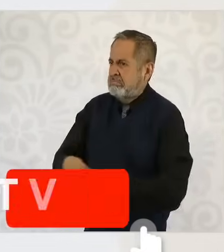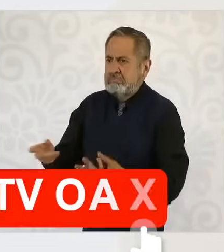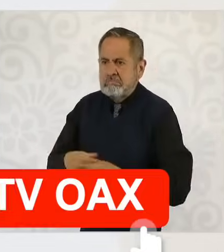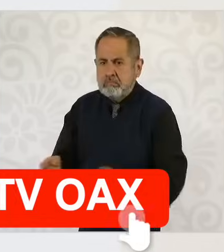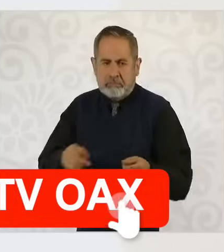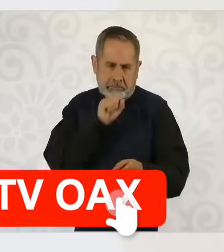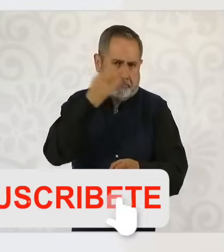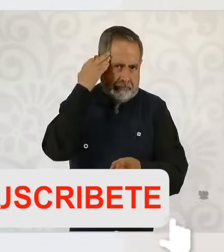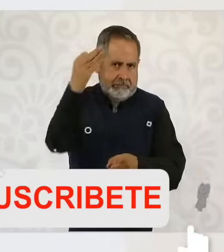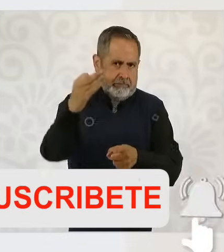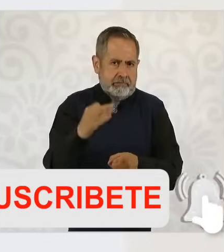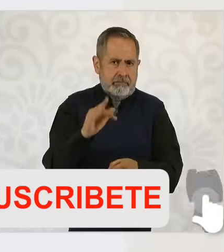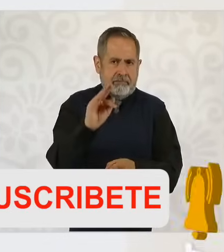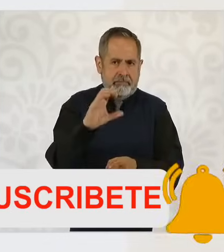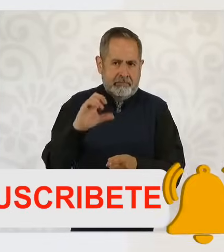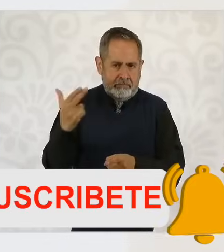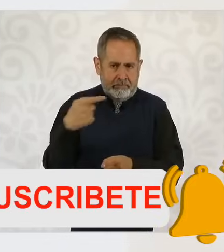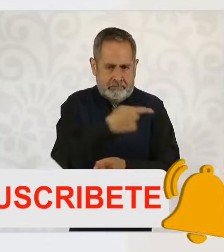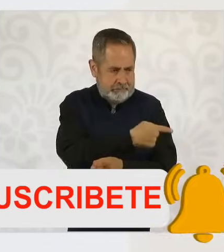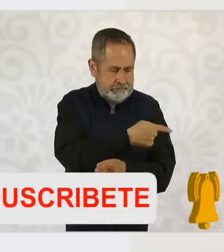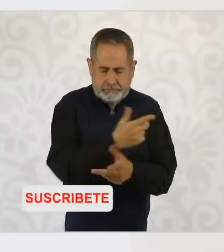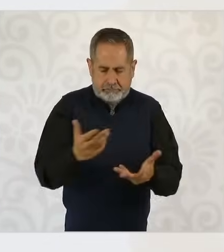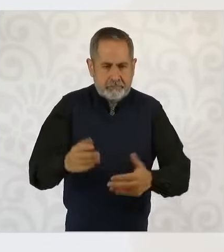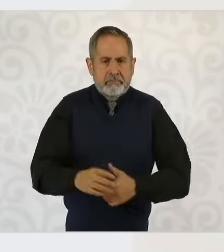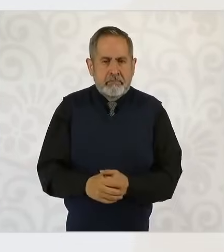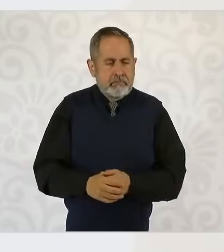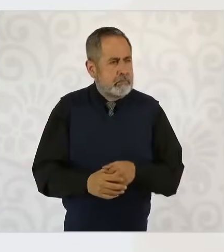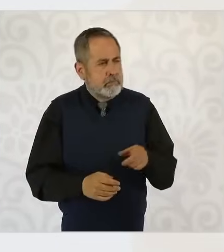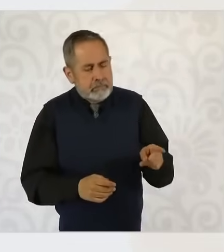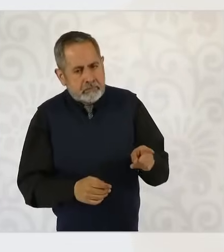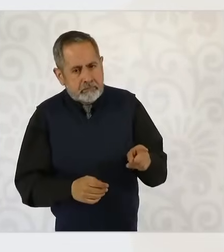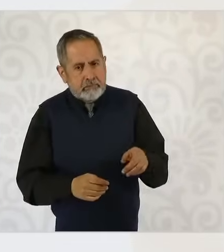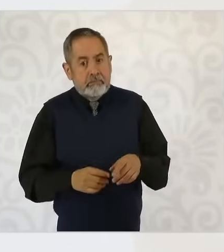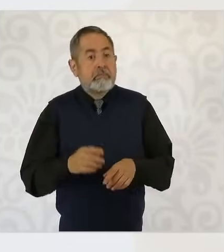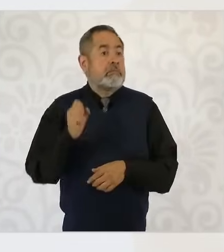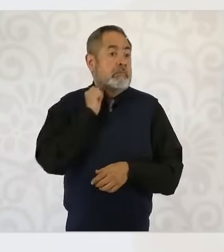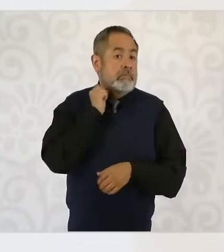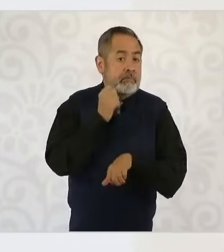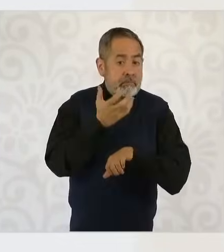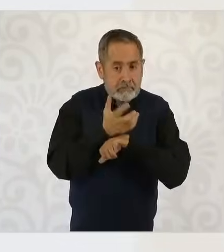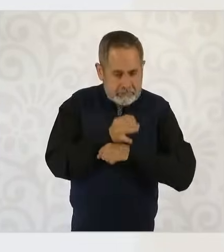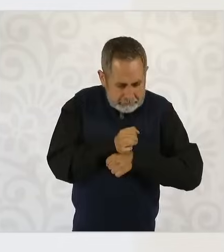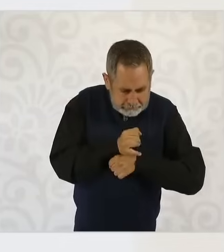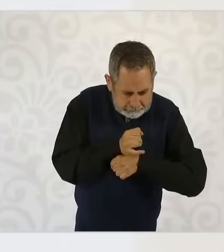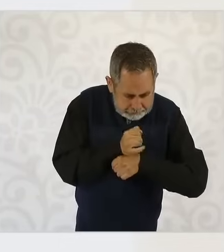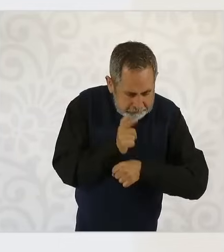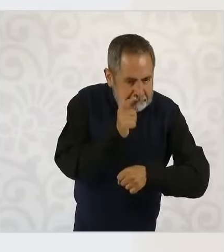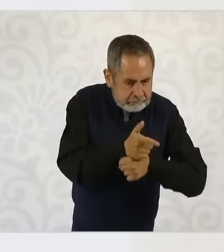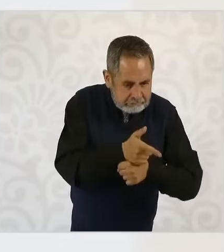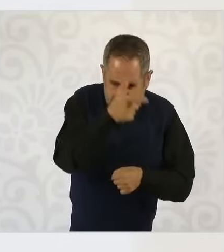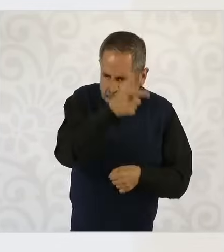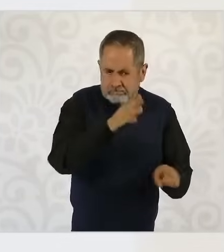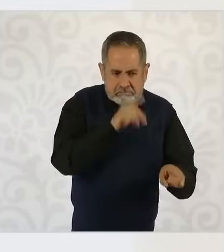Caldero tuvo un seguimiento de parte del Senado de los Estados Unidos y después ya no pasó